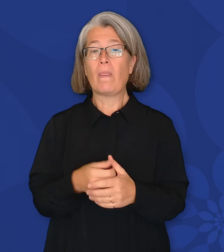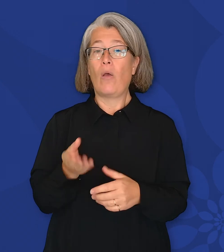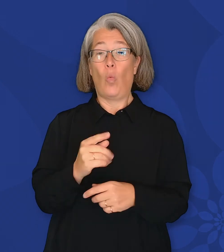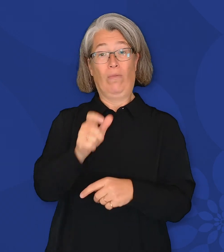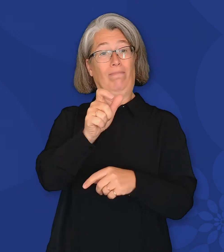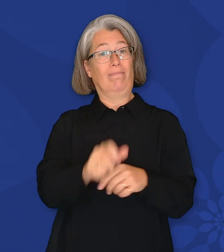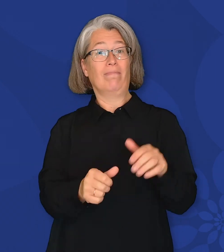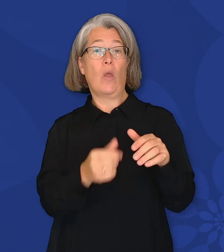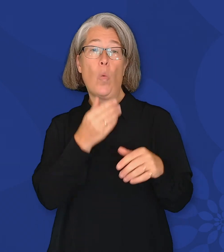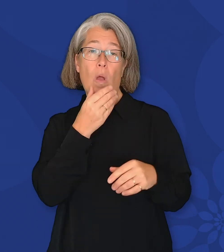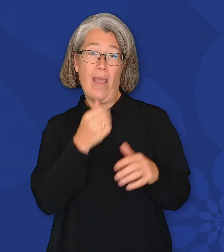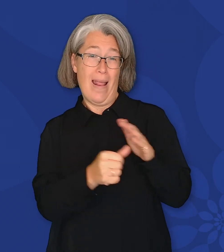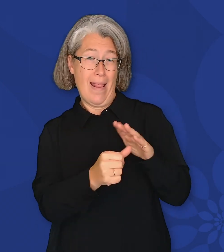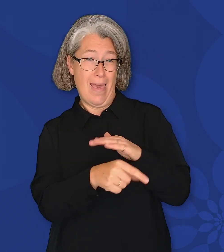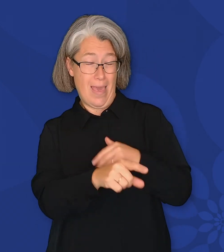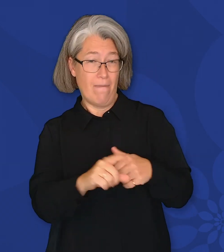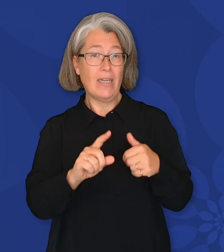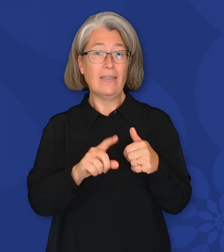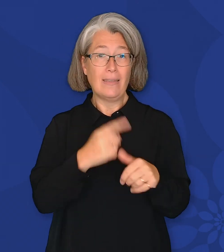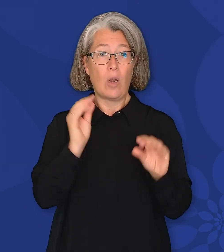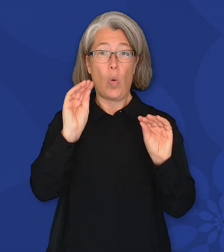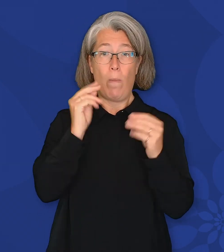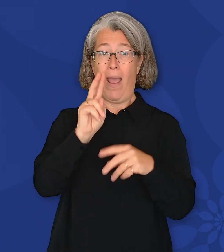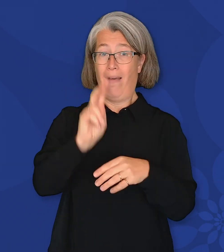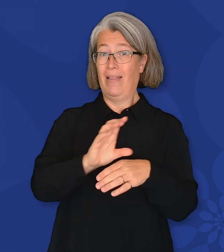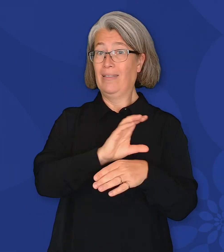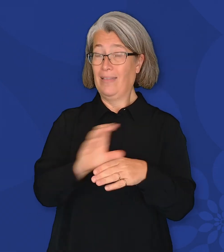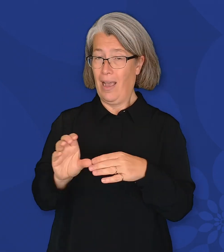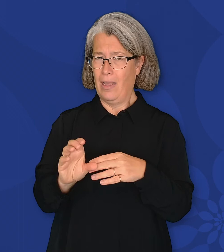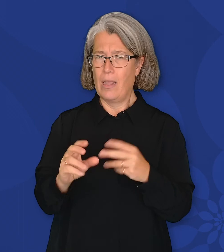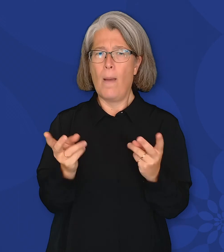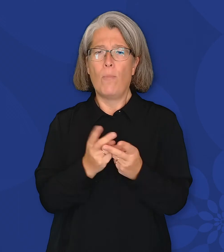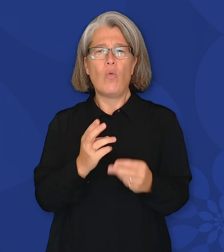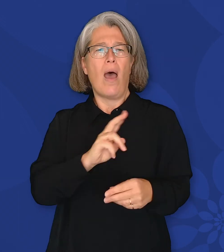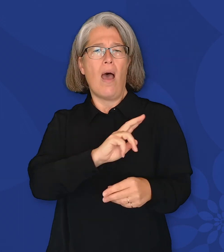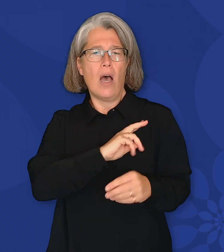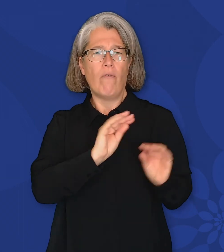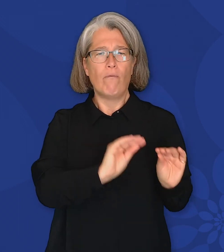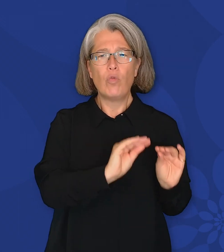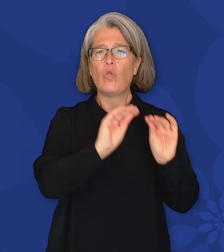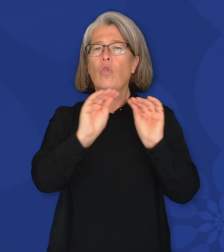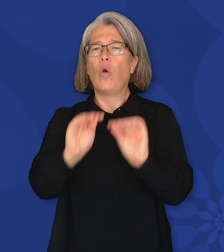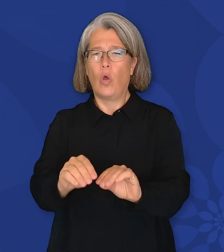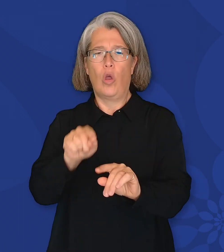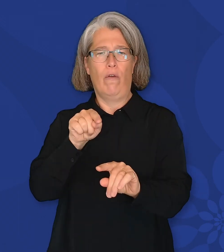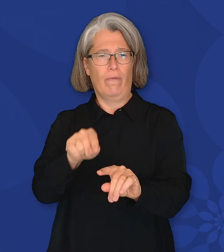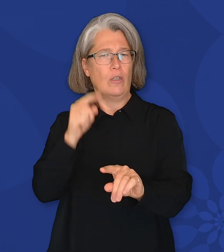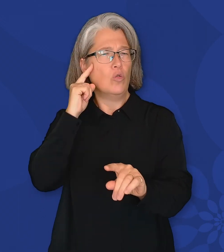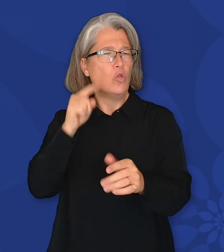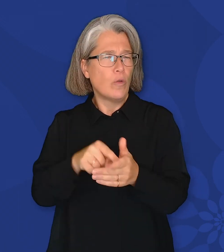När en studerande inleder utbildning på andra stadiet övergår ansvaret för -